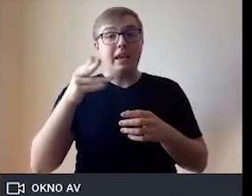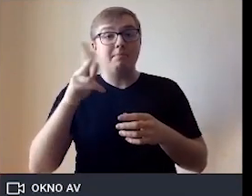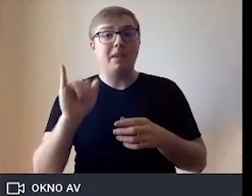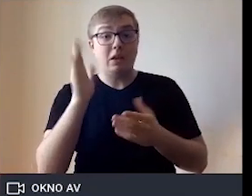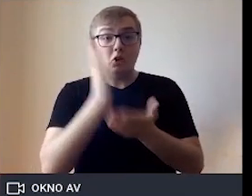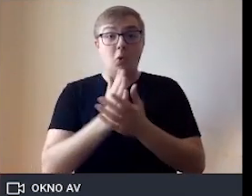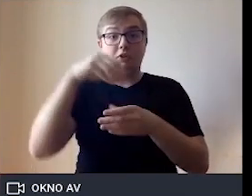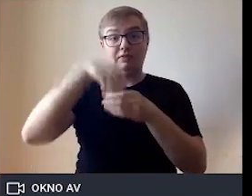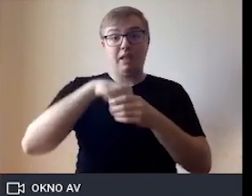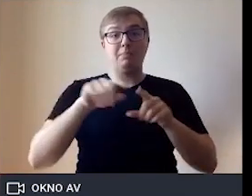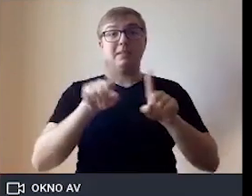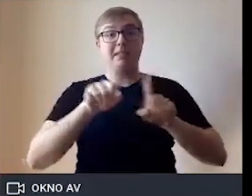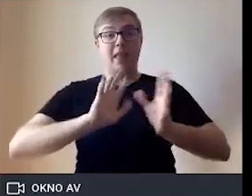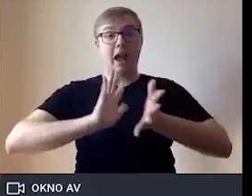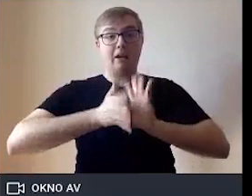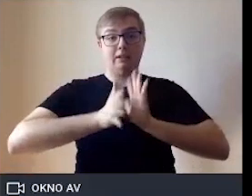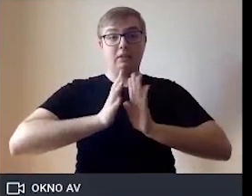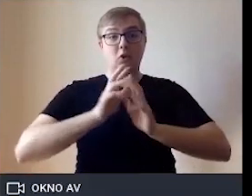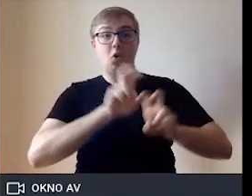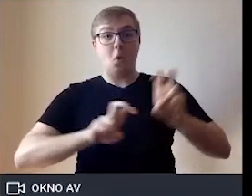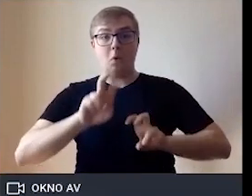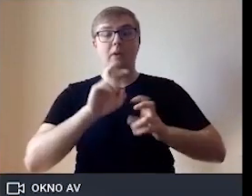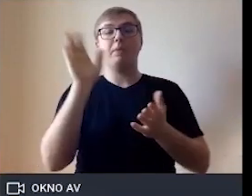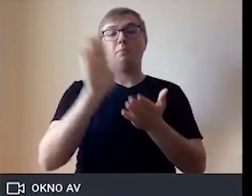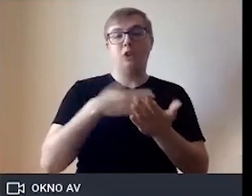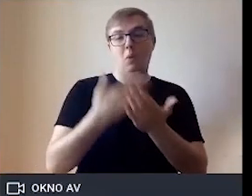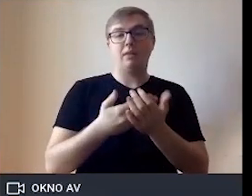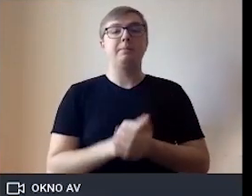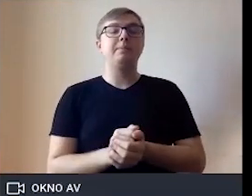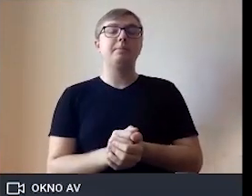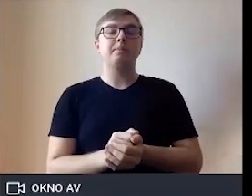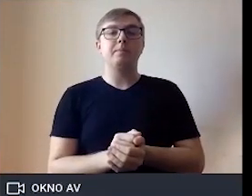Przyimki są integralną częścią znaku i ruchu. Na przykład: